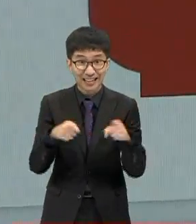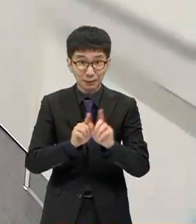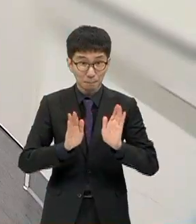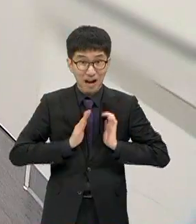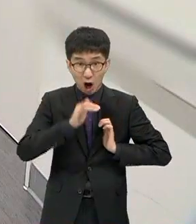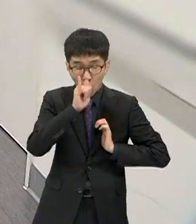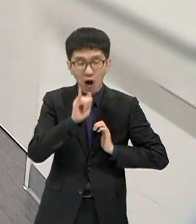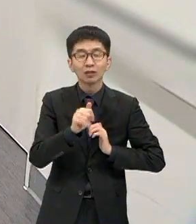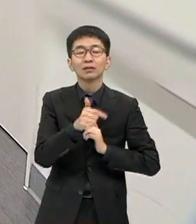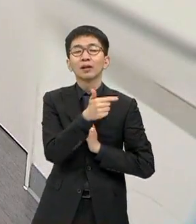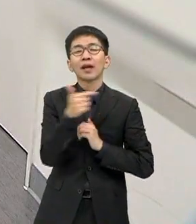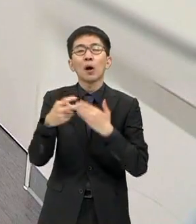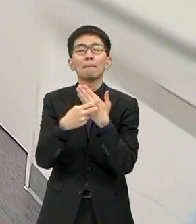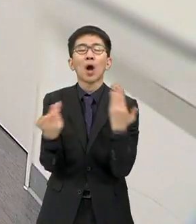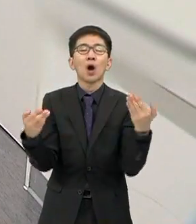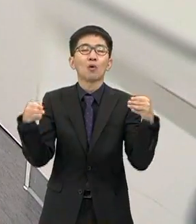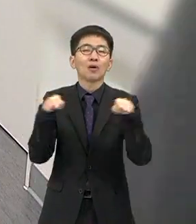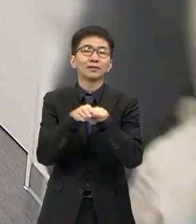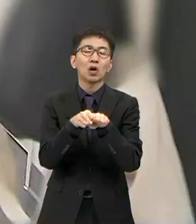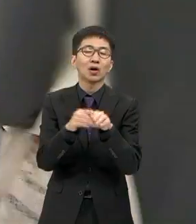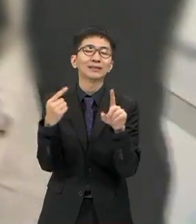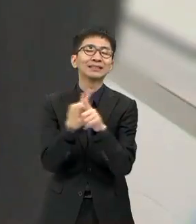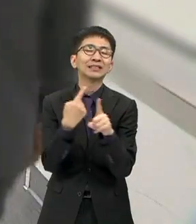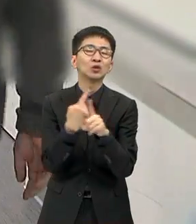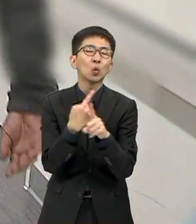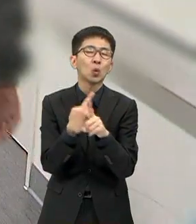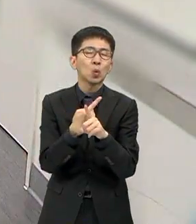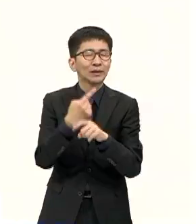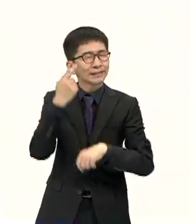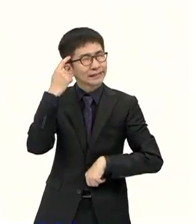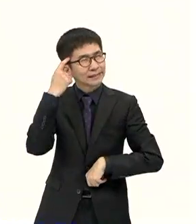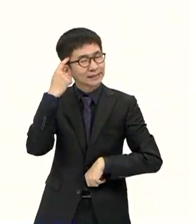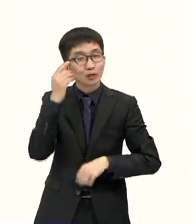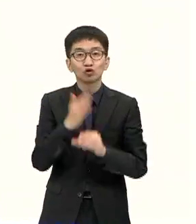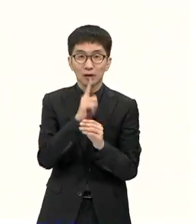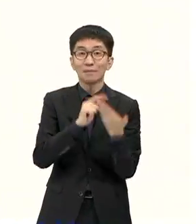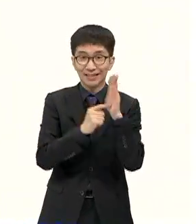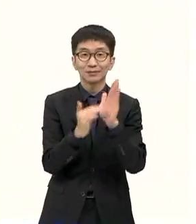대형병원에서 진료받는 방안을 검토해 보겠다는 방침입니다. SBS 조동찬입니다.